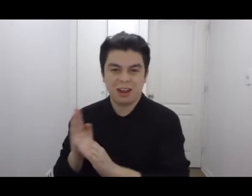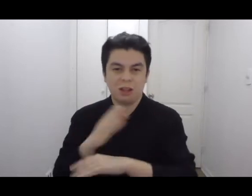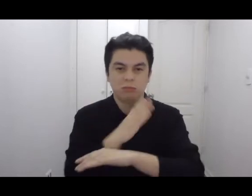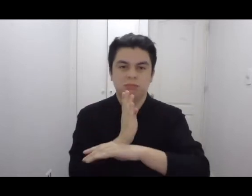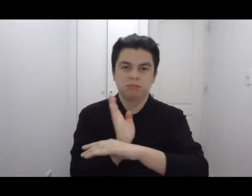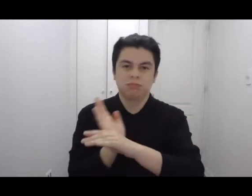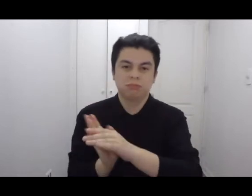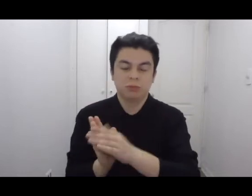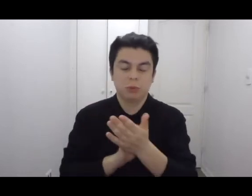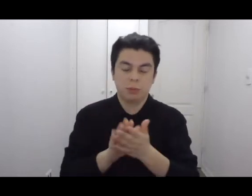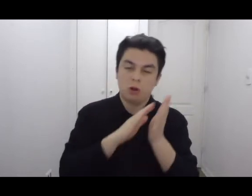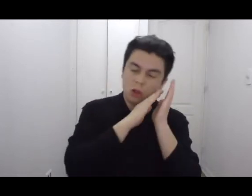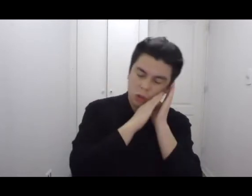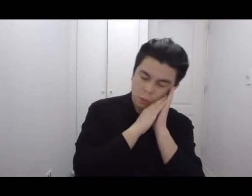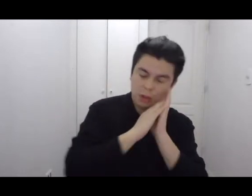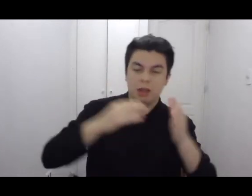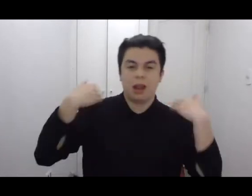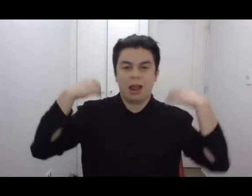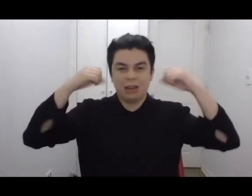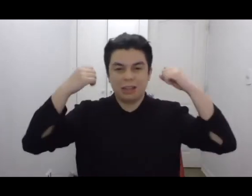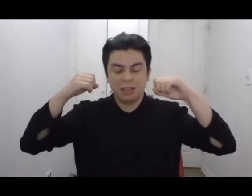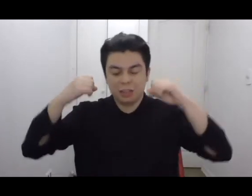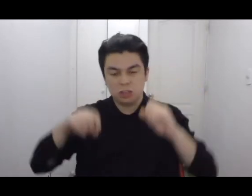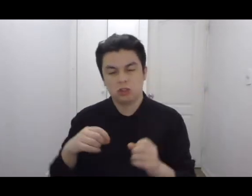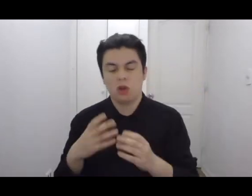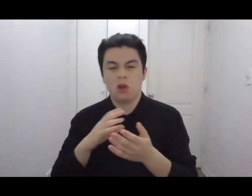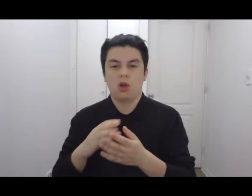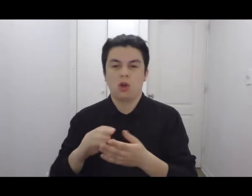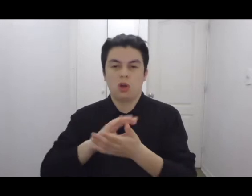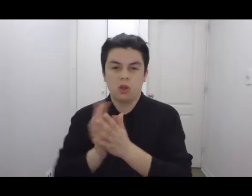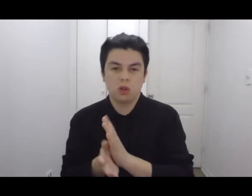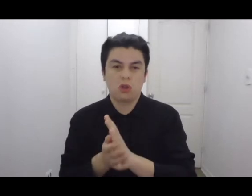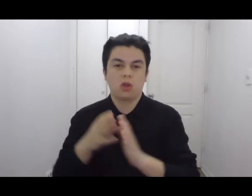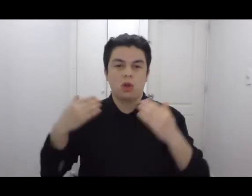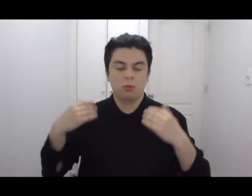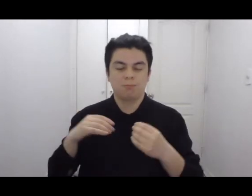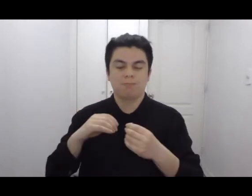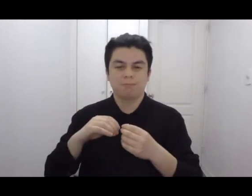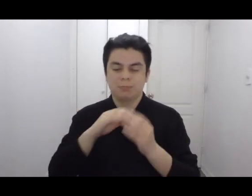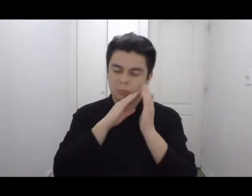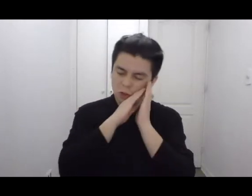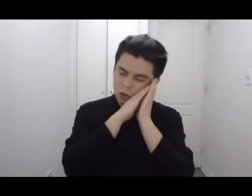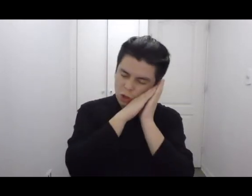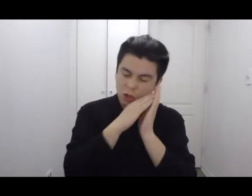el sueño, que se yo, todo funciona perfecto, si no estamos mal y vamos a engordar y vamos a